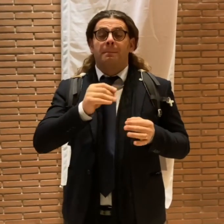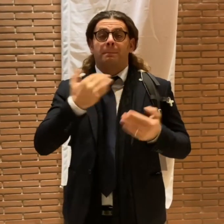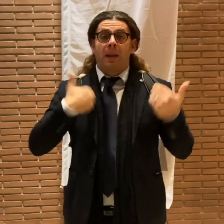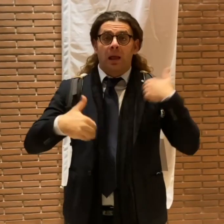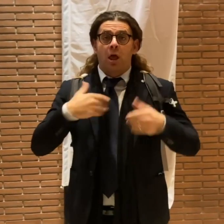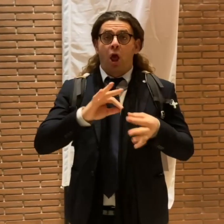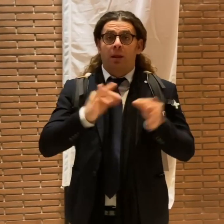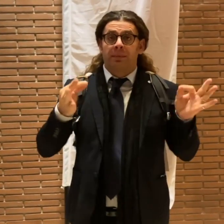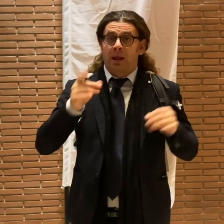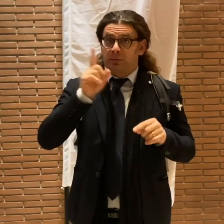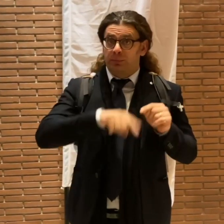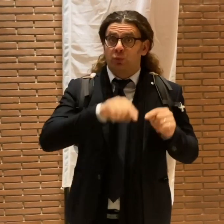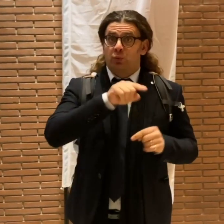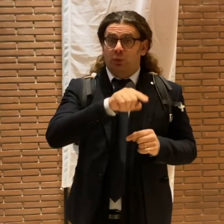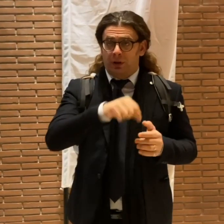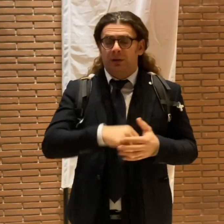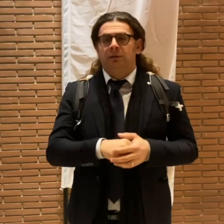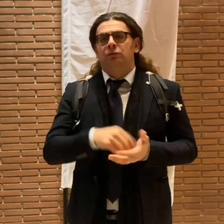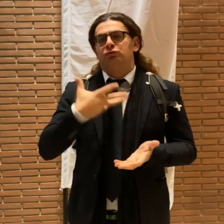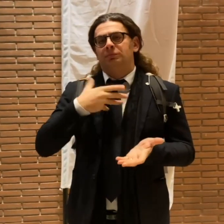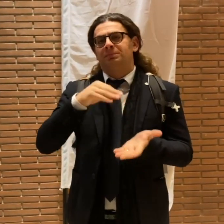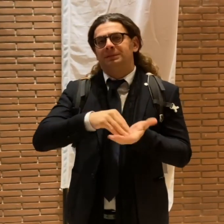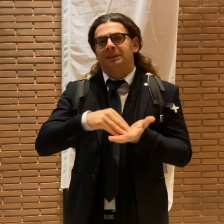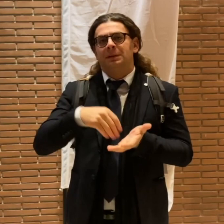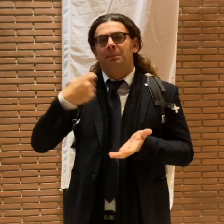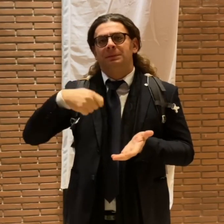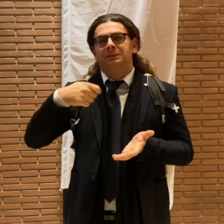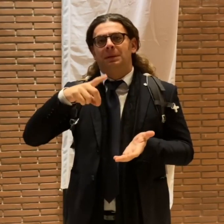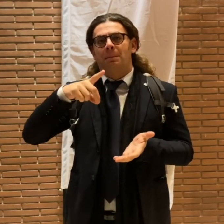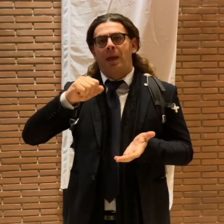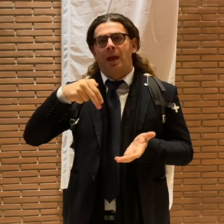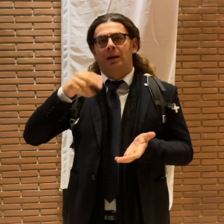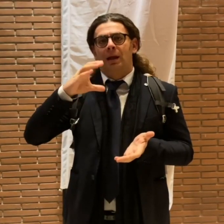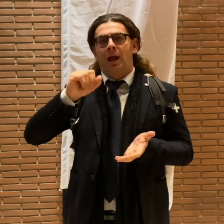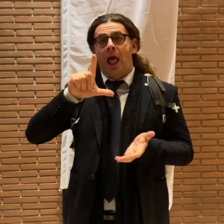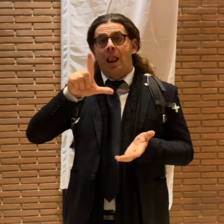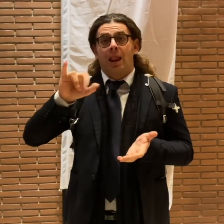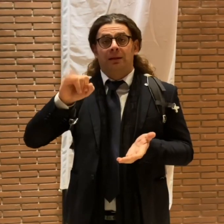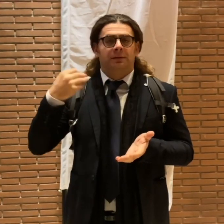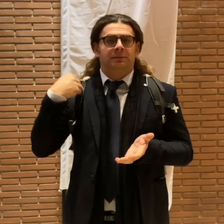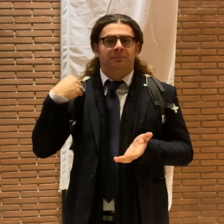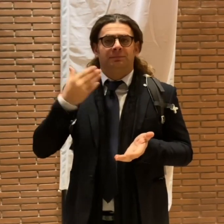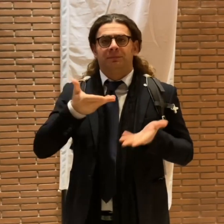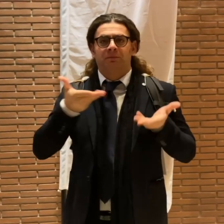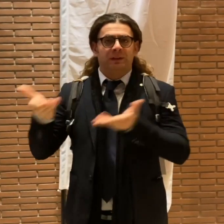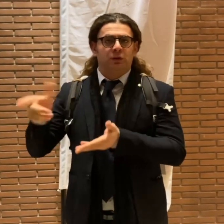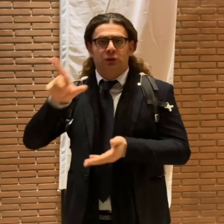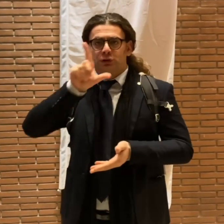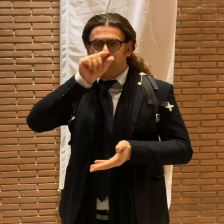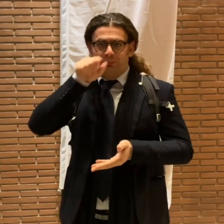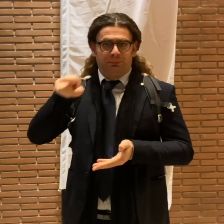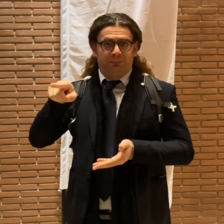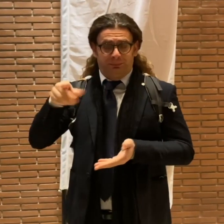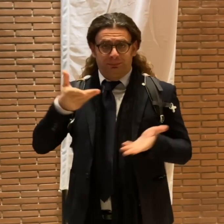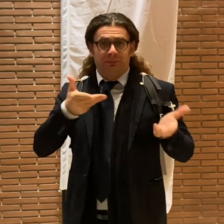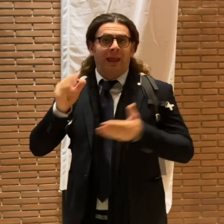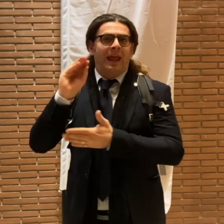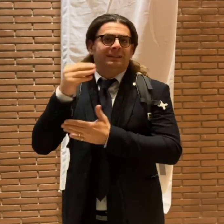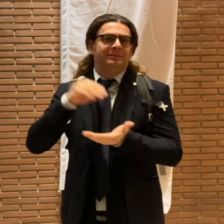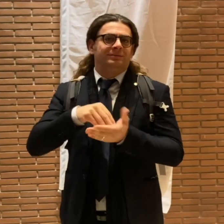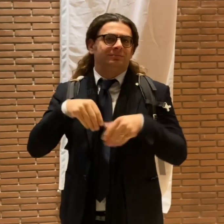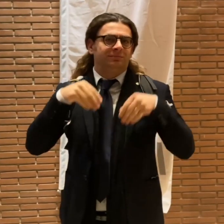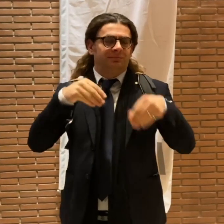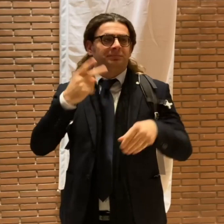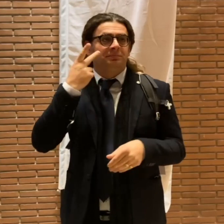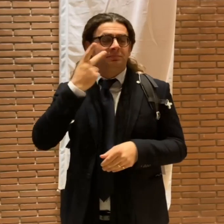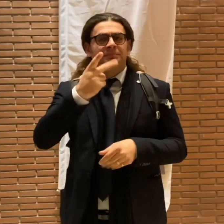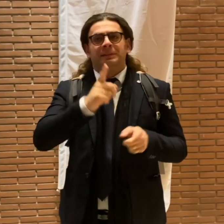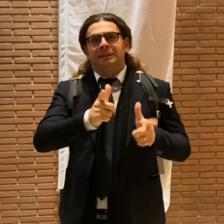per questo è stato presente il Presidente del CIP Pancalli, che ha personalmente rivolto all'ENS l'invito a partecipare.